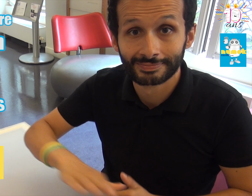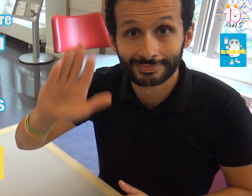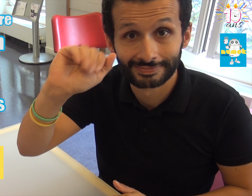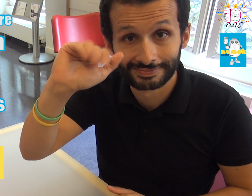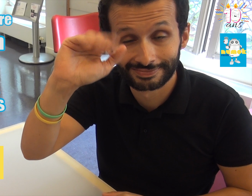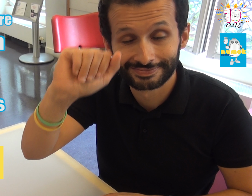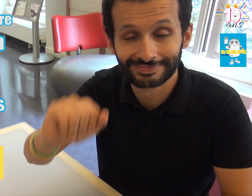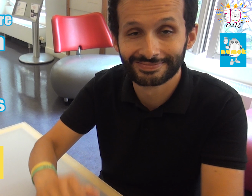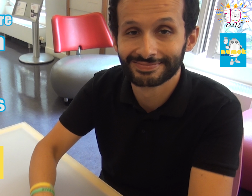Au revoir !